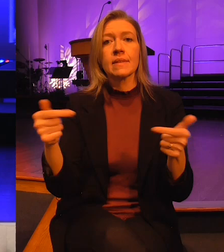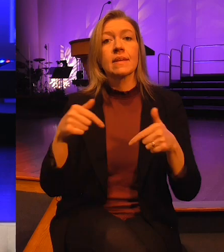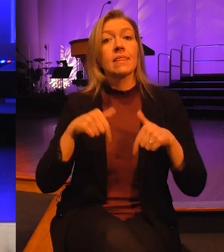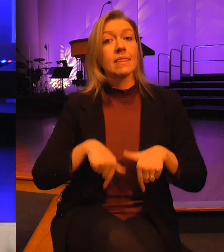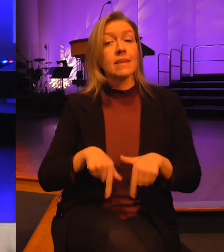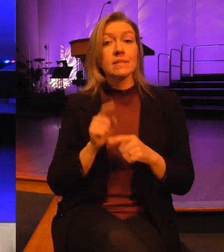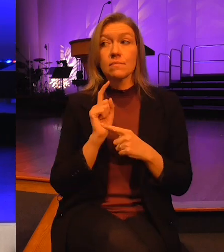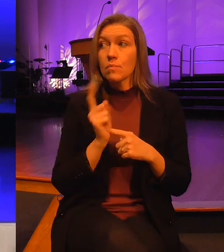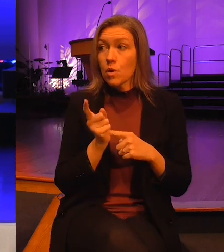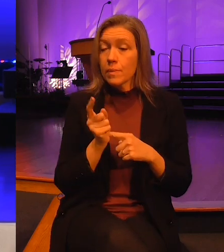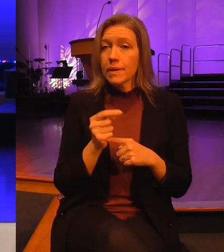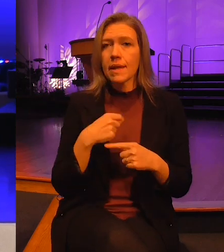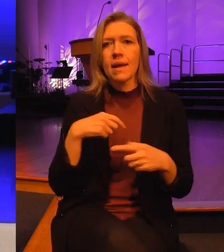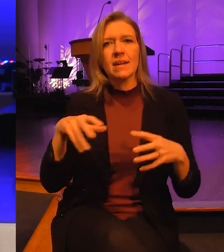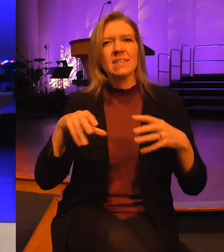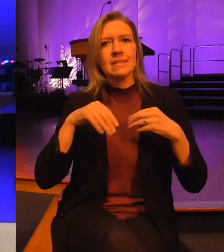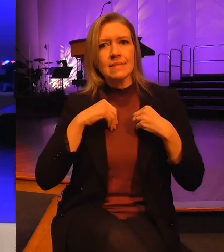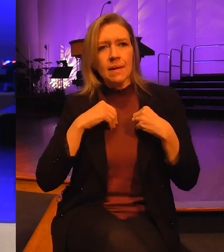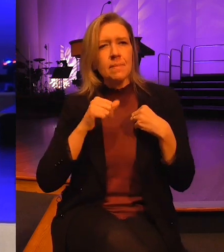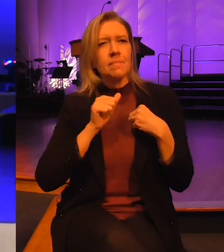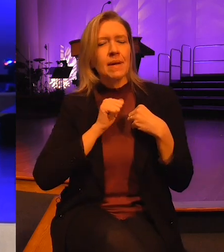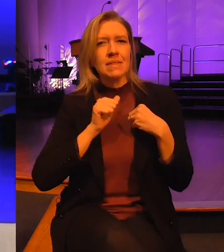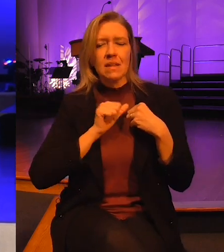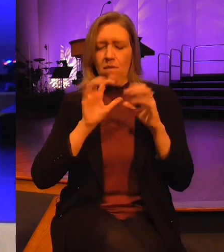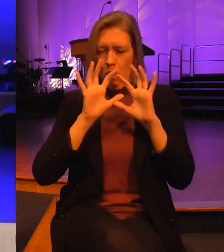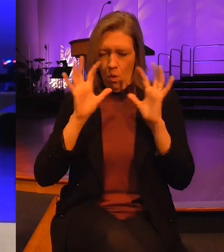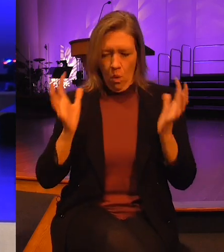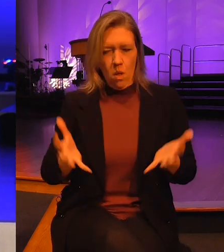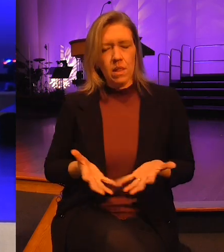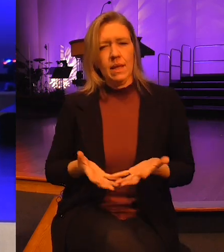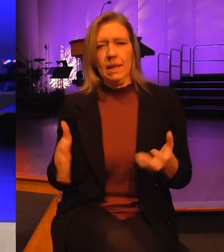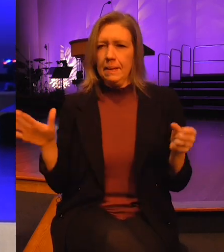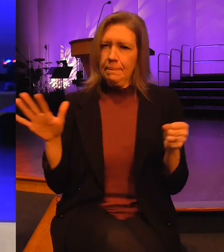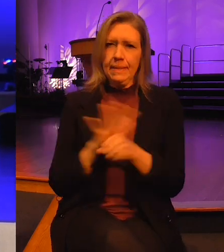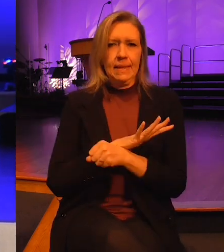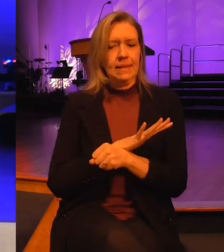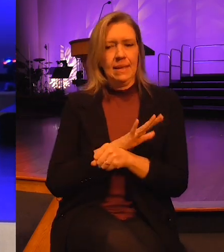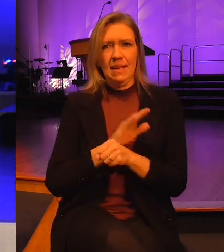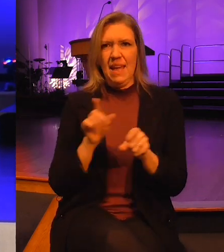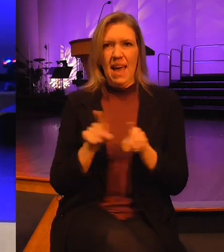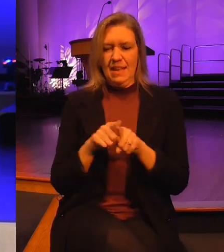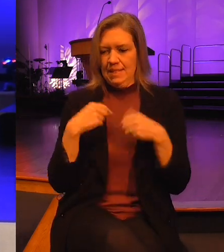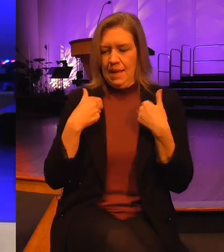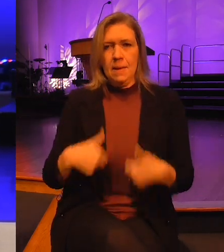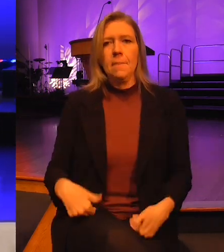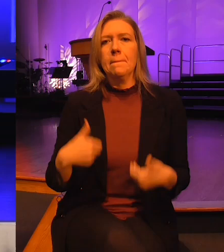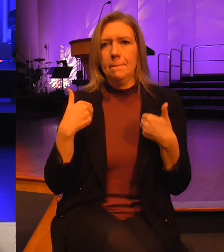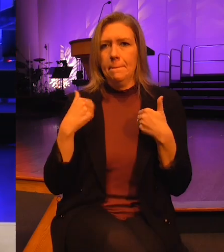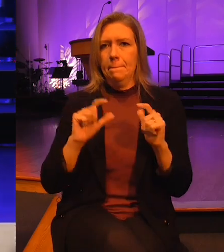Acepto yo mismo total y completamente como soy en yo